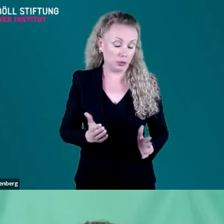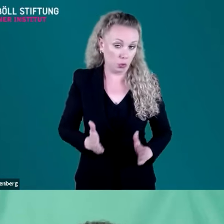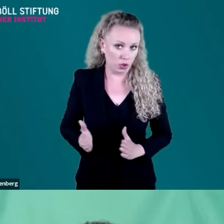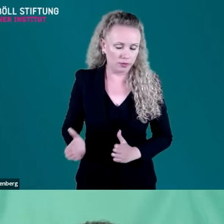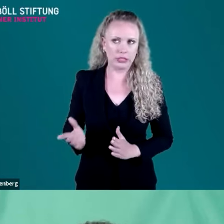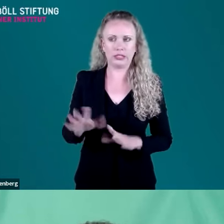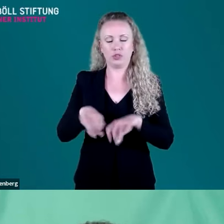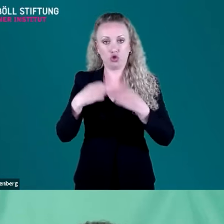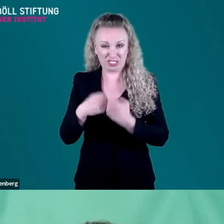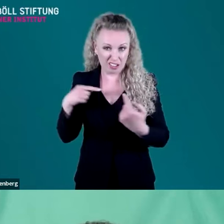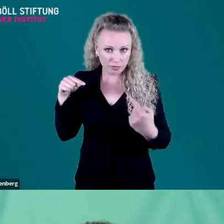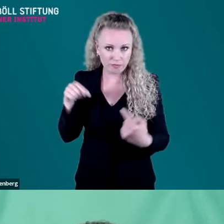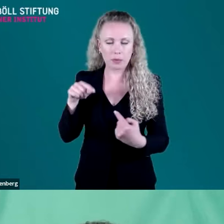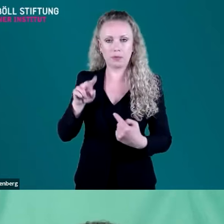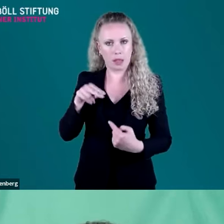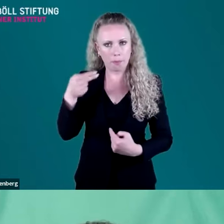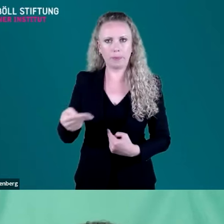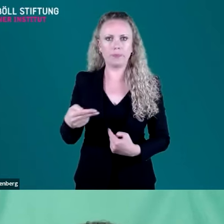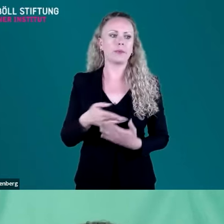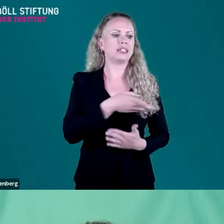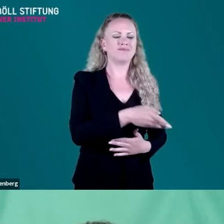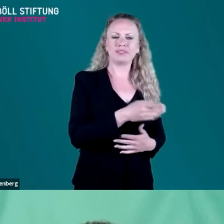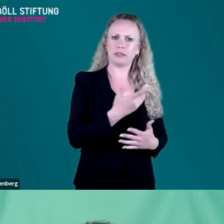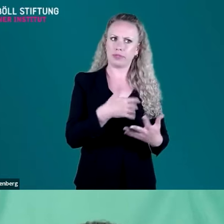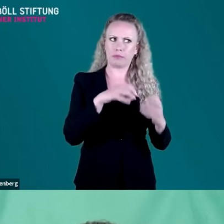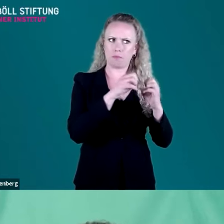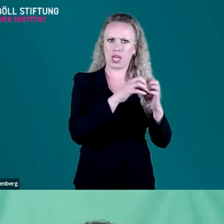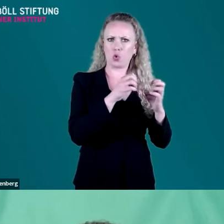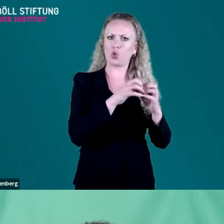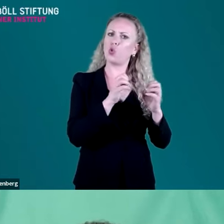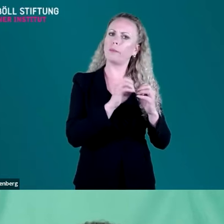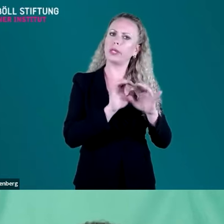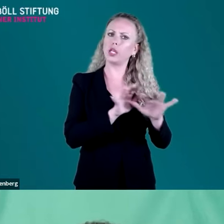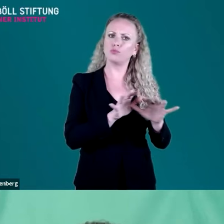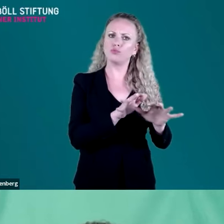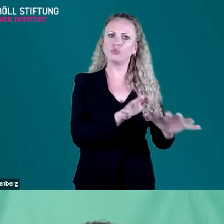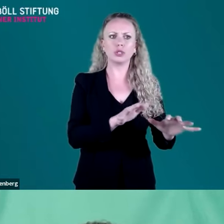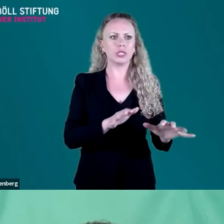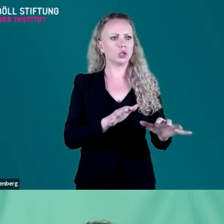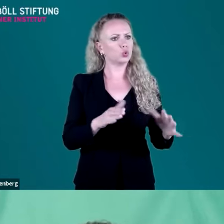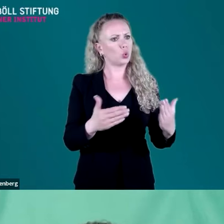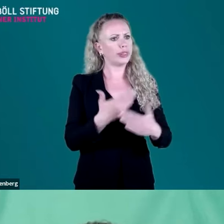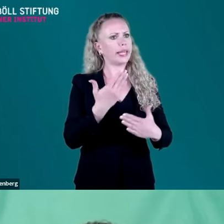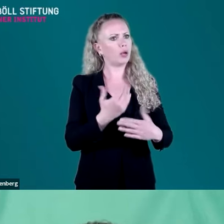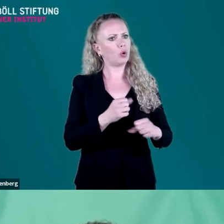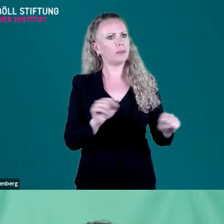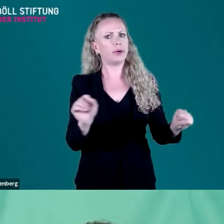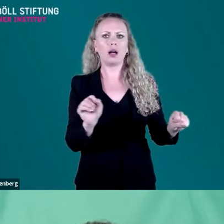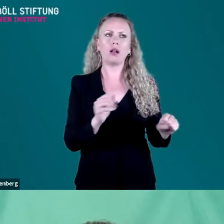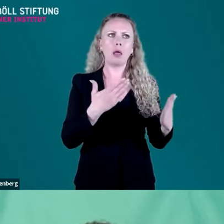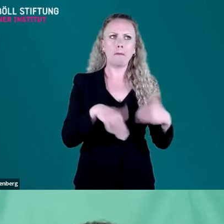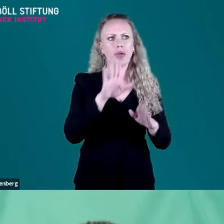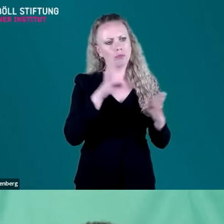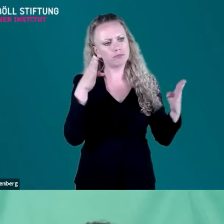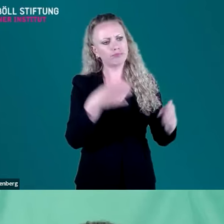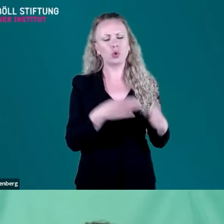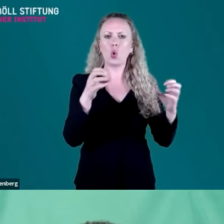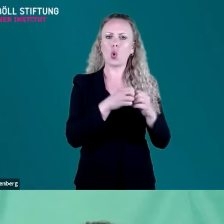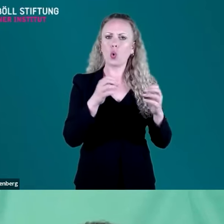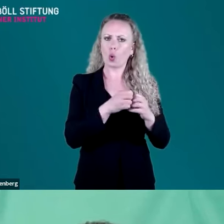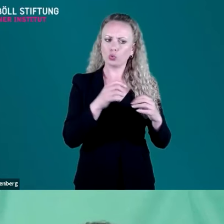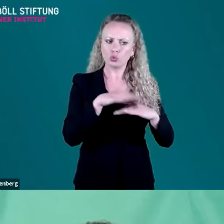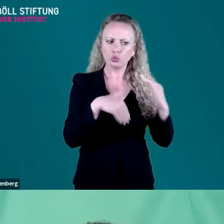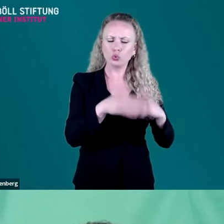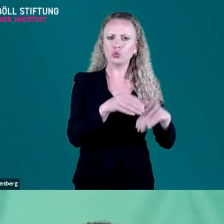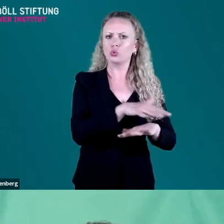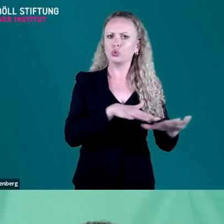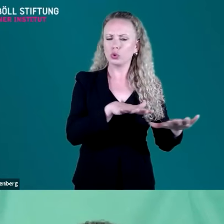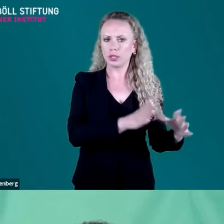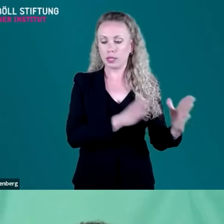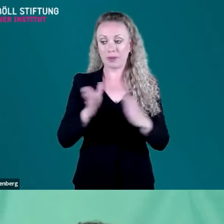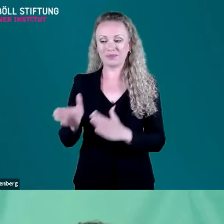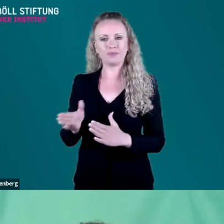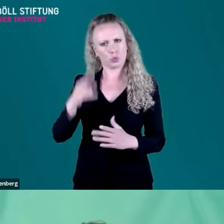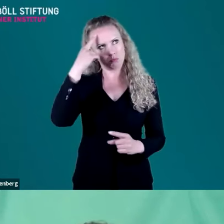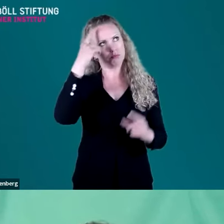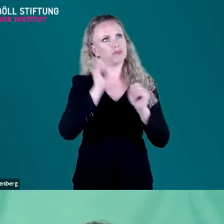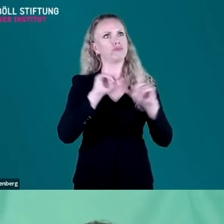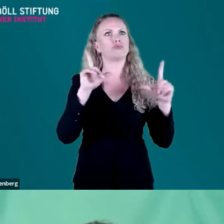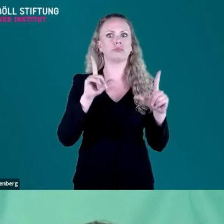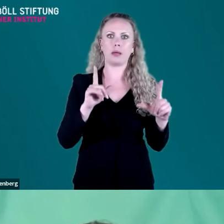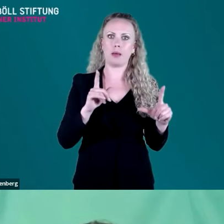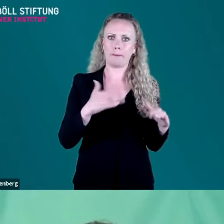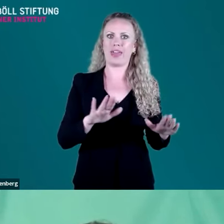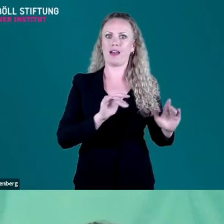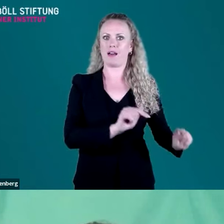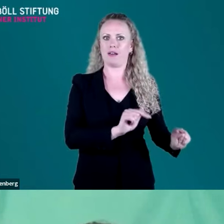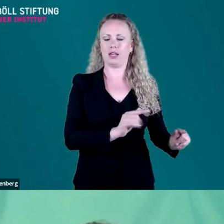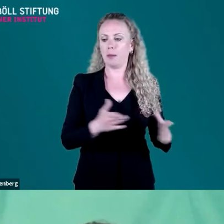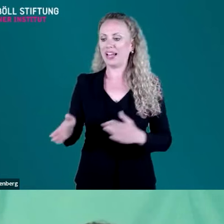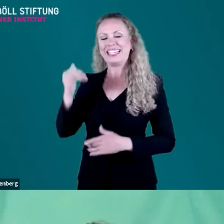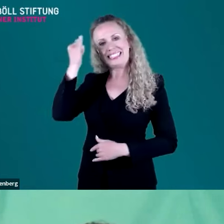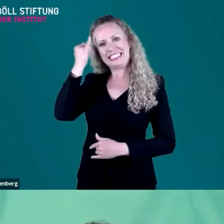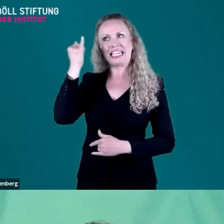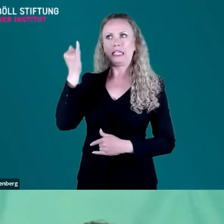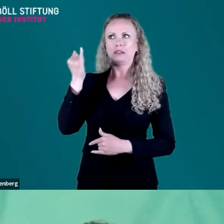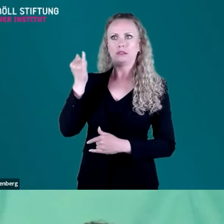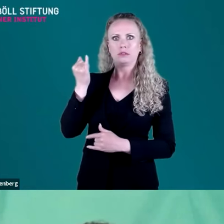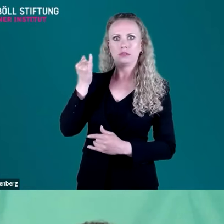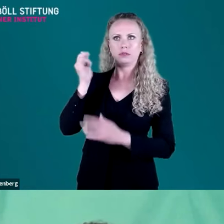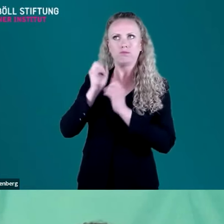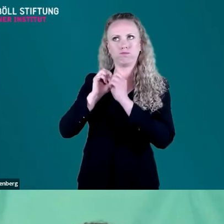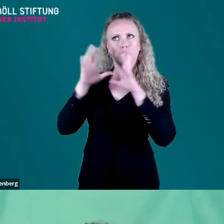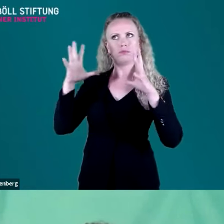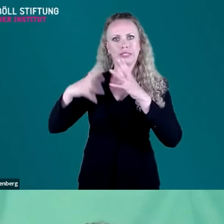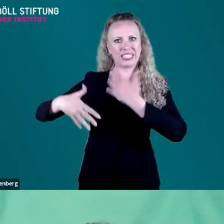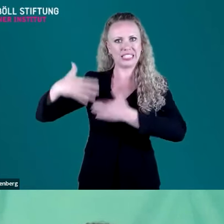dass das jetzt nicht so eine Ökonomierichtung ist, sozusagen, neoliberal denkt man ja mehr an ökonomistische Ideen, sondern an ideengeschichtliches Muster, was sich da abbildet.